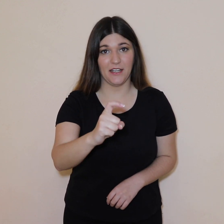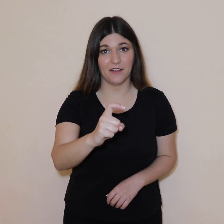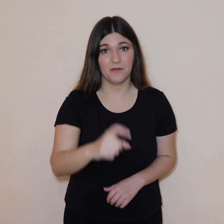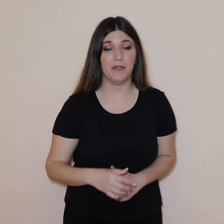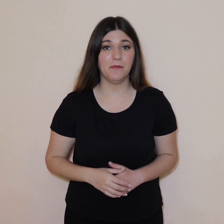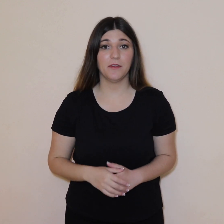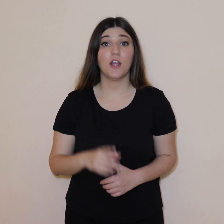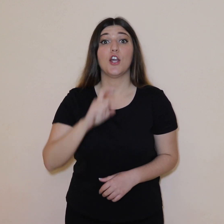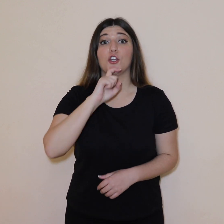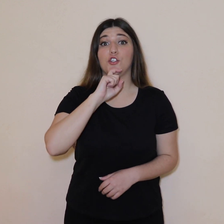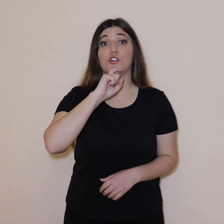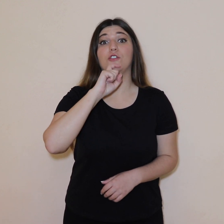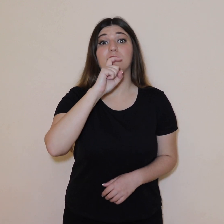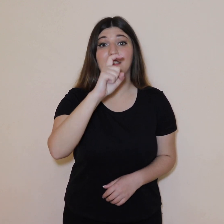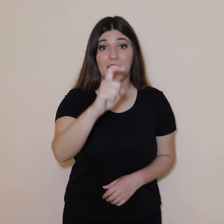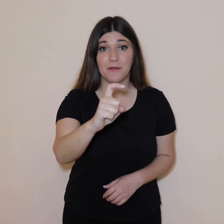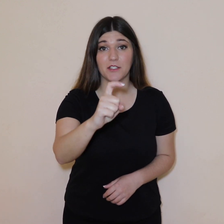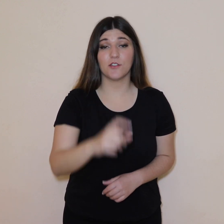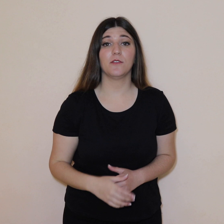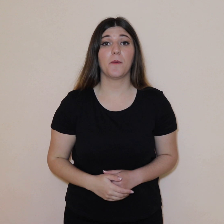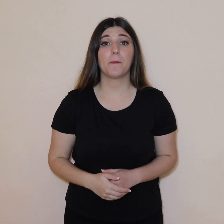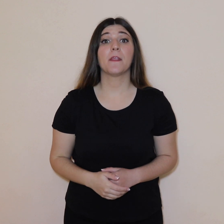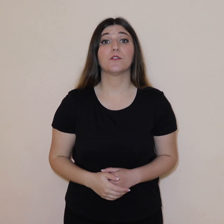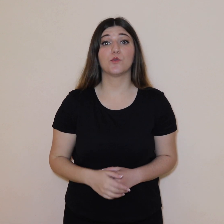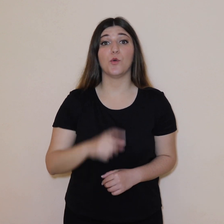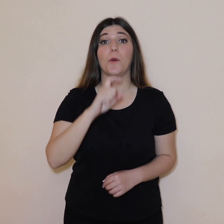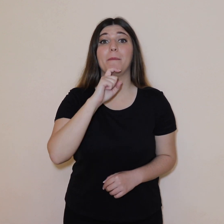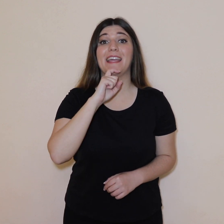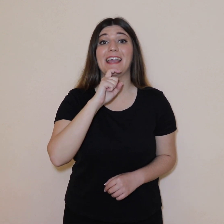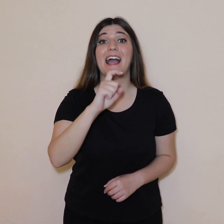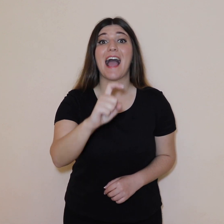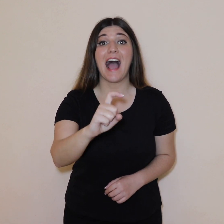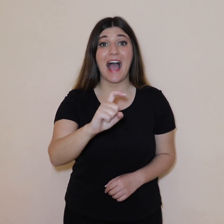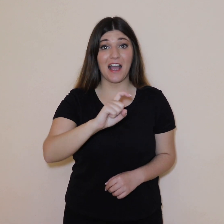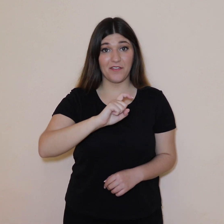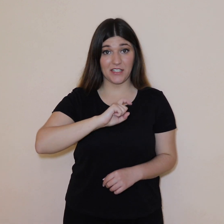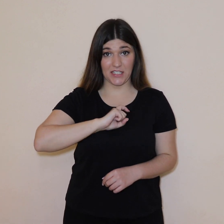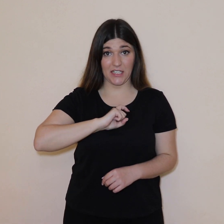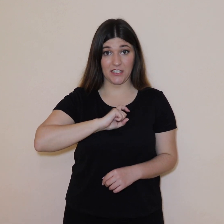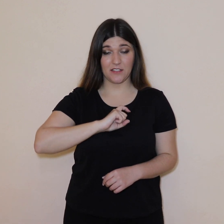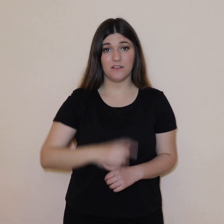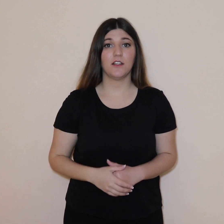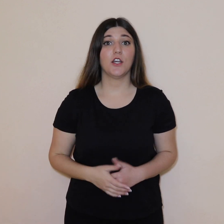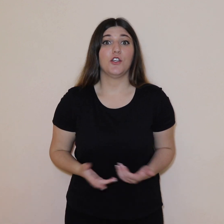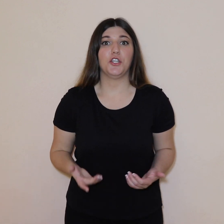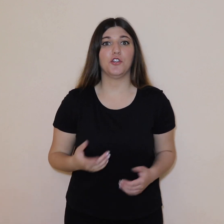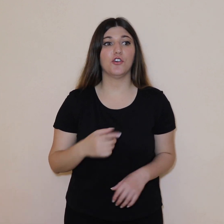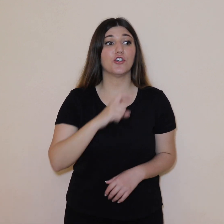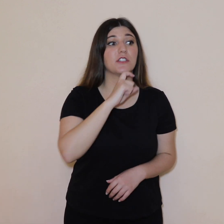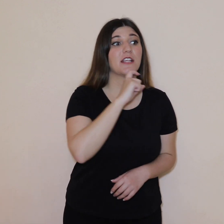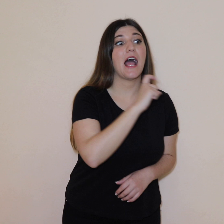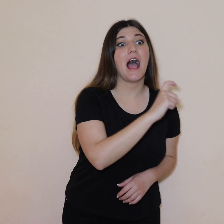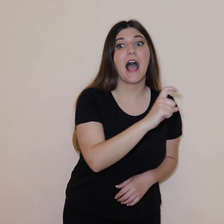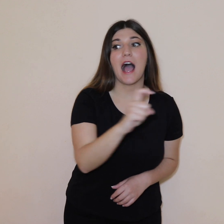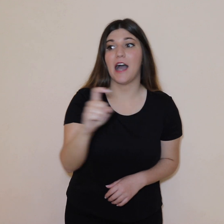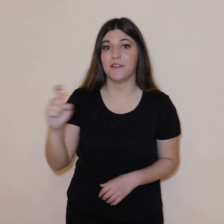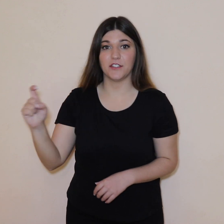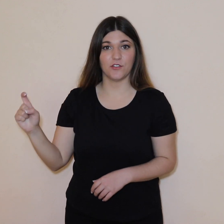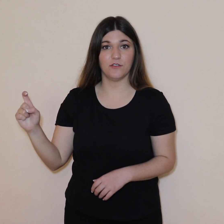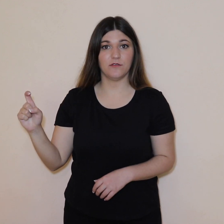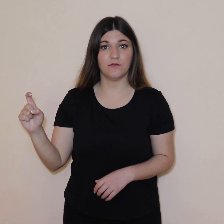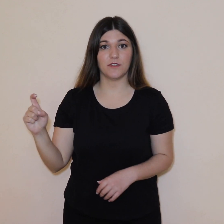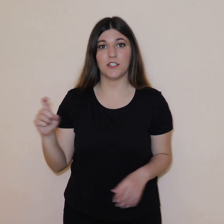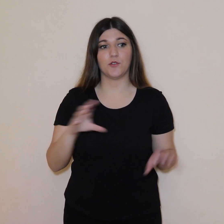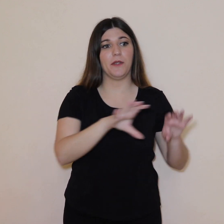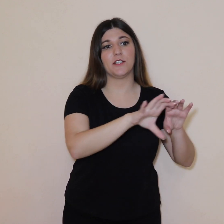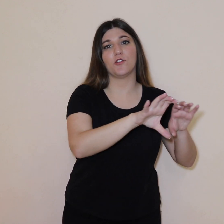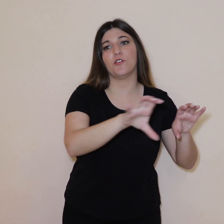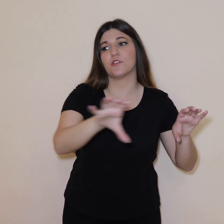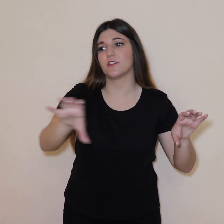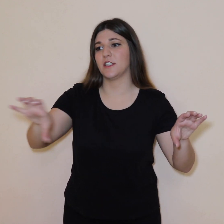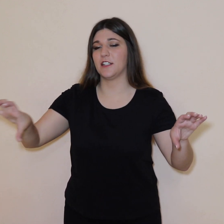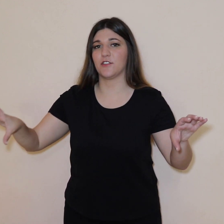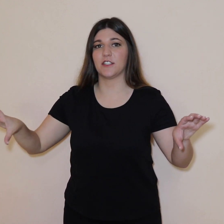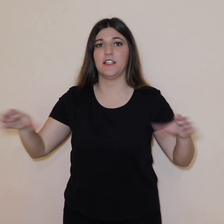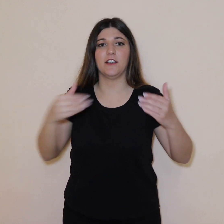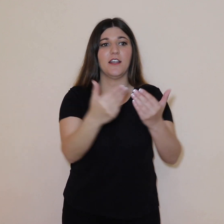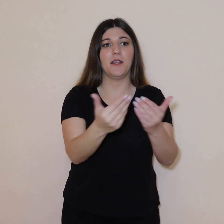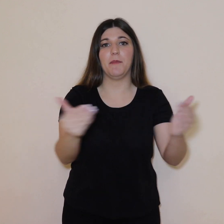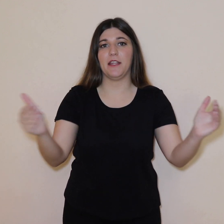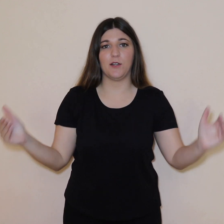¿Bien? Yo te aviso, tú me avisas y yo os aviso, si estuvierais todos sentados así en media luna,